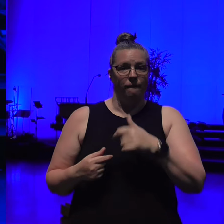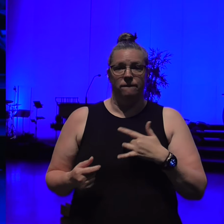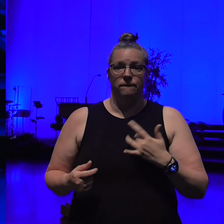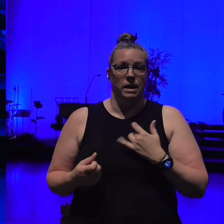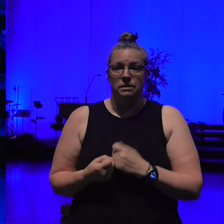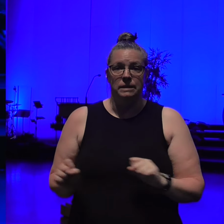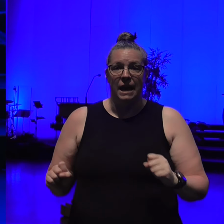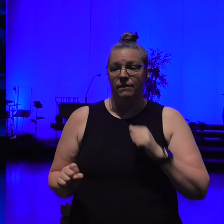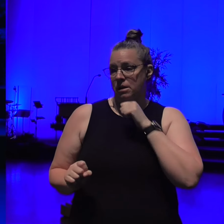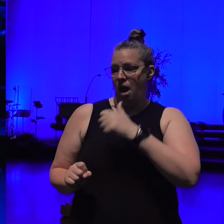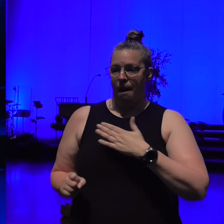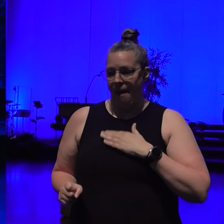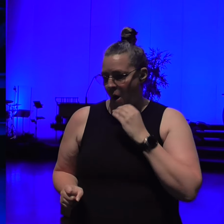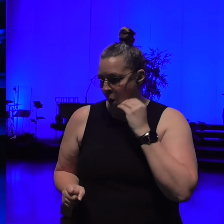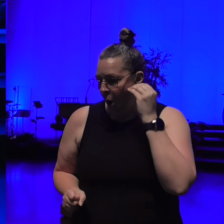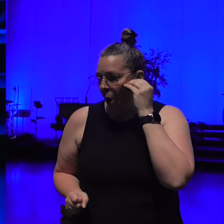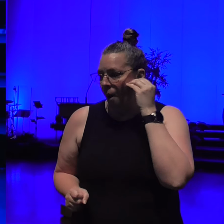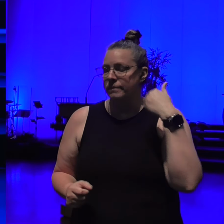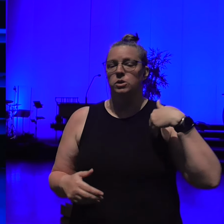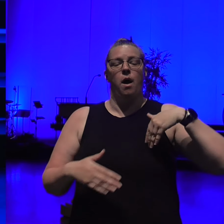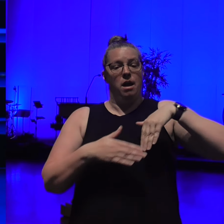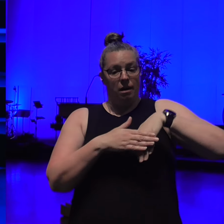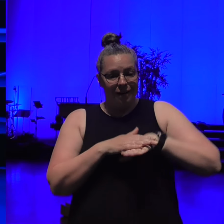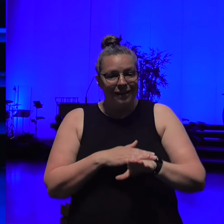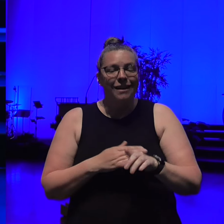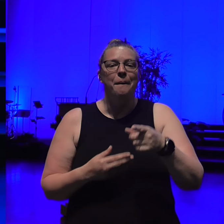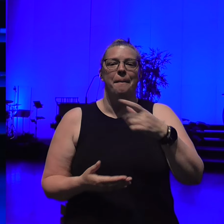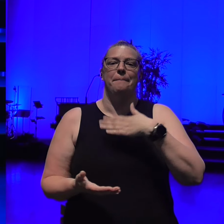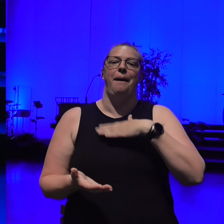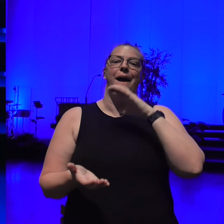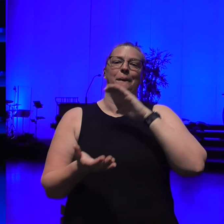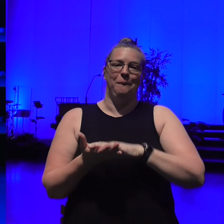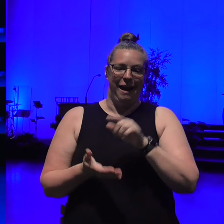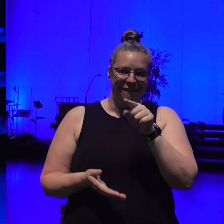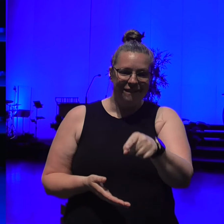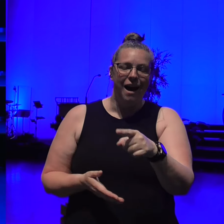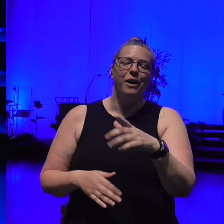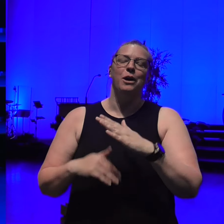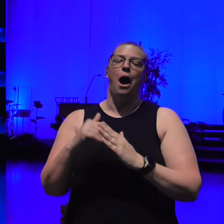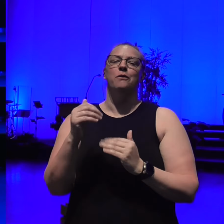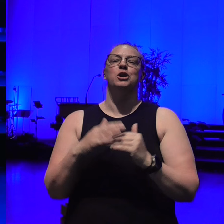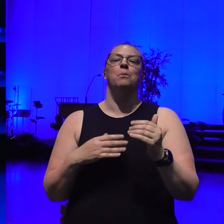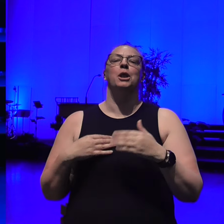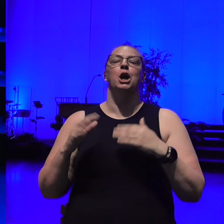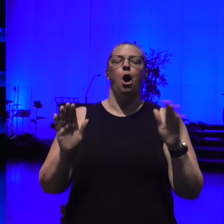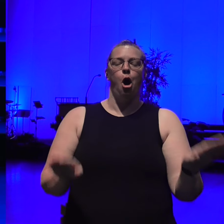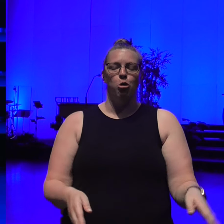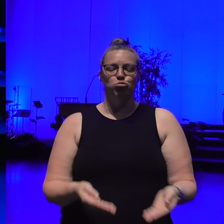en casa Entro en la sala de estar donde mi esposa está cómodamente descansando con el cargador del teléfono en